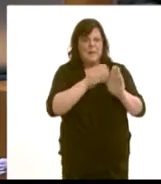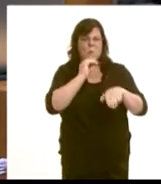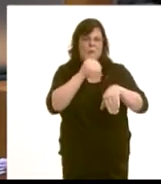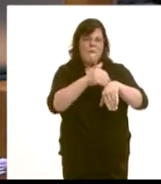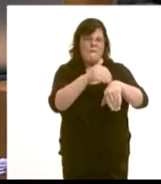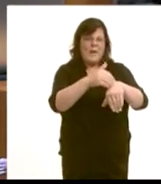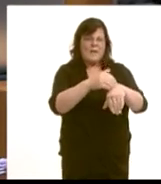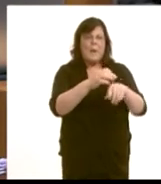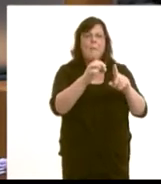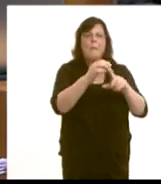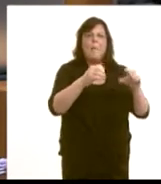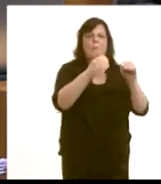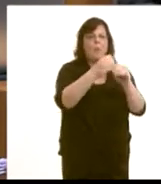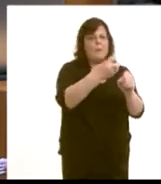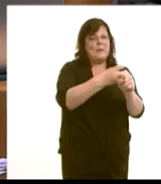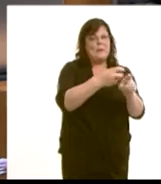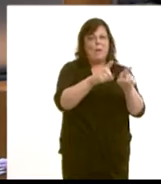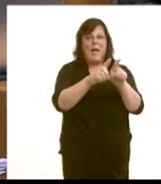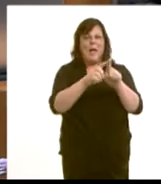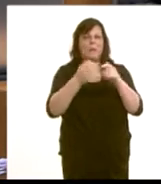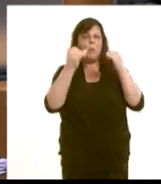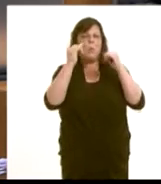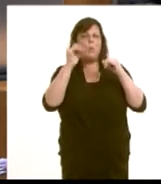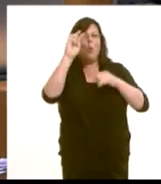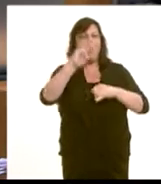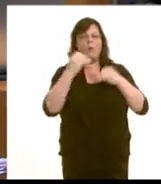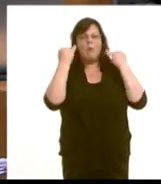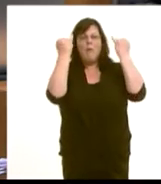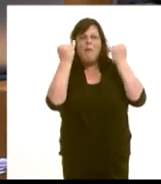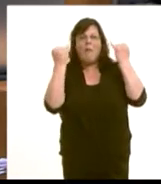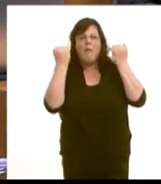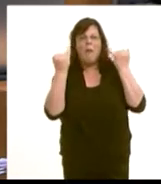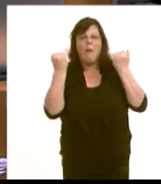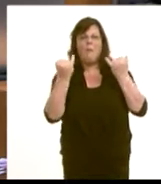Maeír farchnad allforio cig oen yn bwysig dros ben, ac un oír pethau sydd yn sicrhau